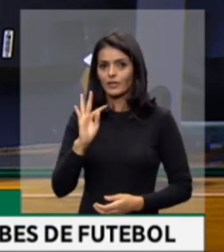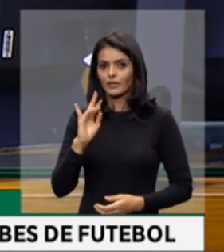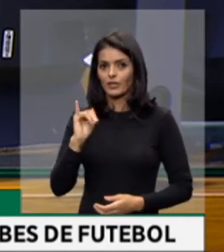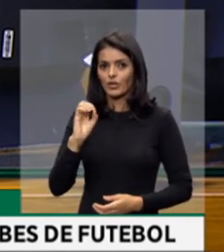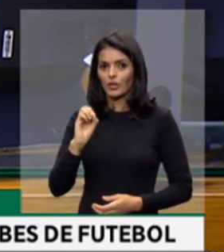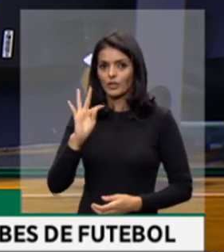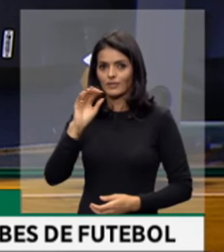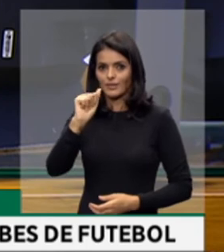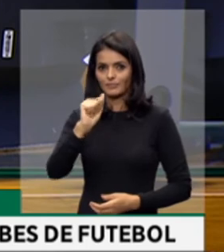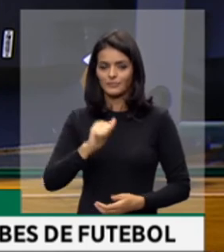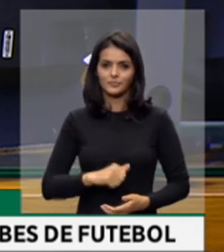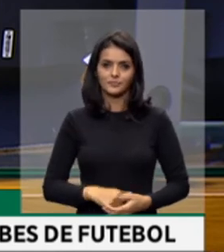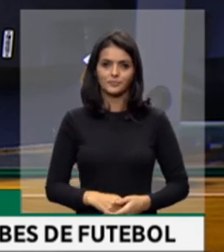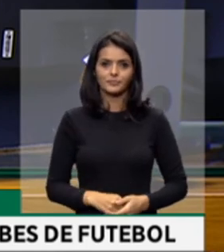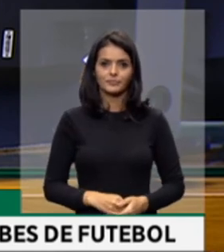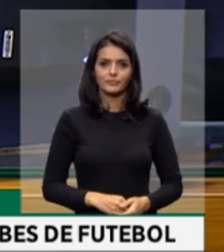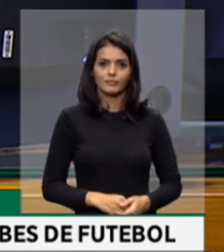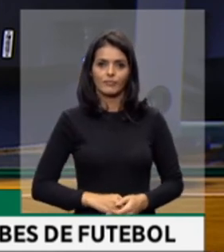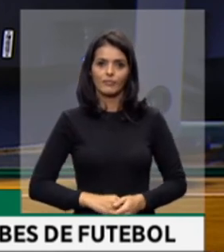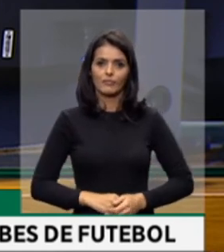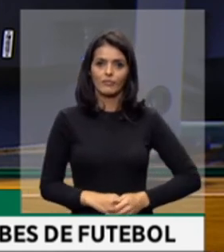SENHOR PRESIDENTE. REJEITA A EMENDA, VOTA CONTRA, GOSTARIA DE SAUDAR A DECISÃO DA MESA